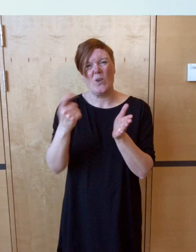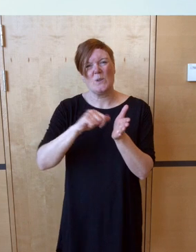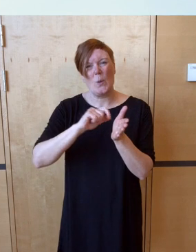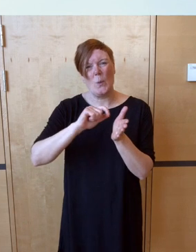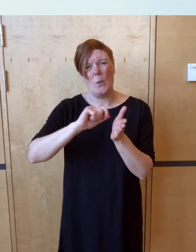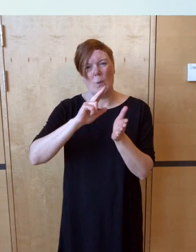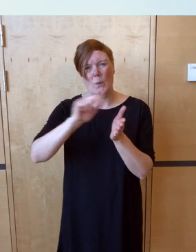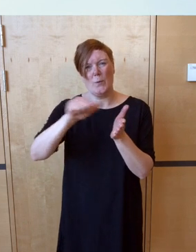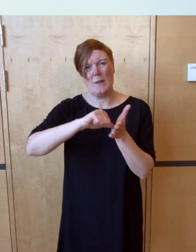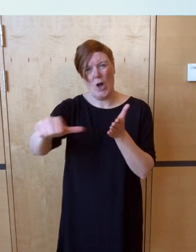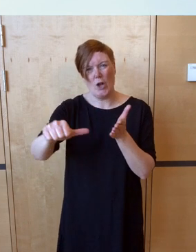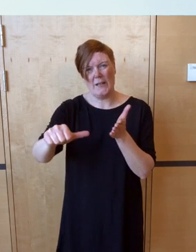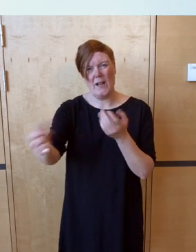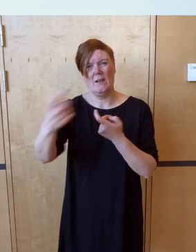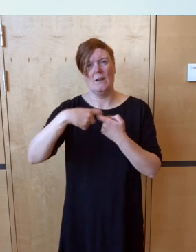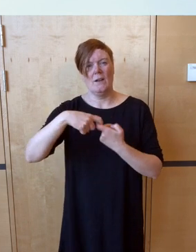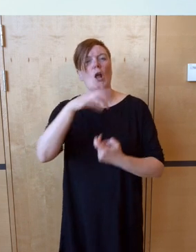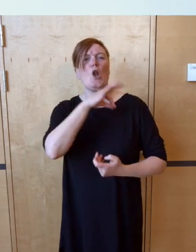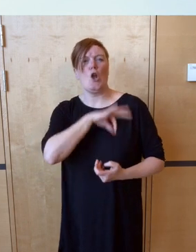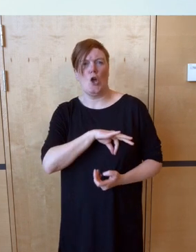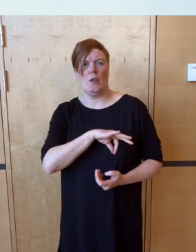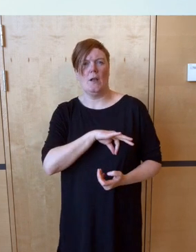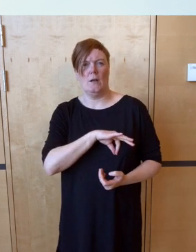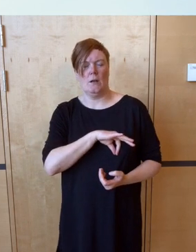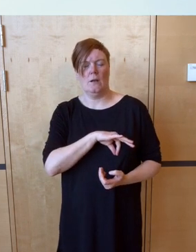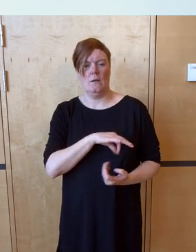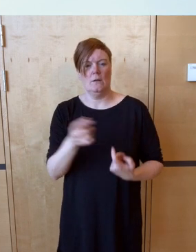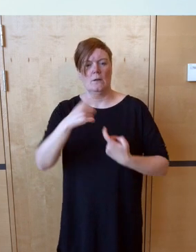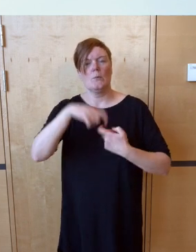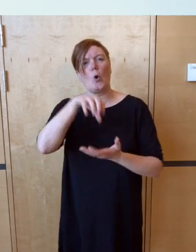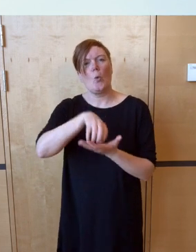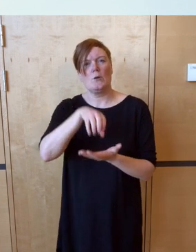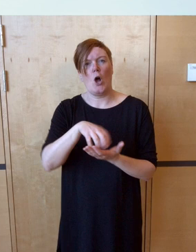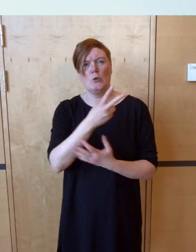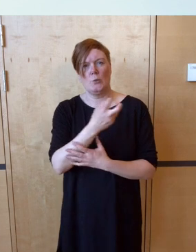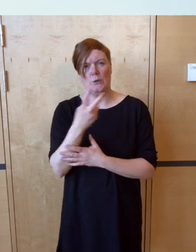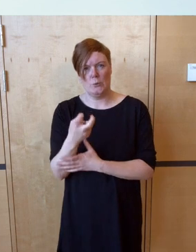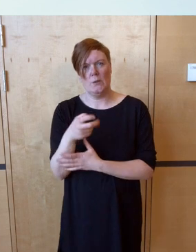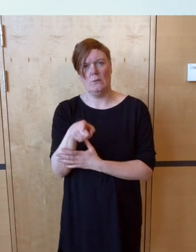Lena antalet för Kommunal 2020 Och det är väl egentligen då Stora delar